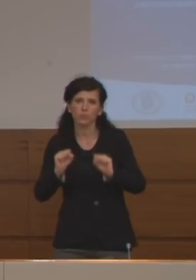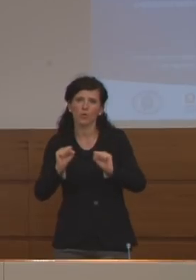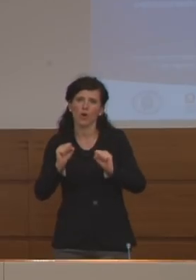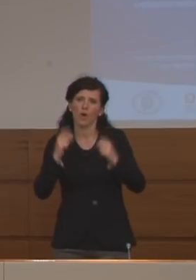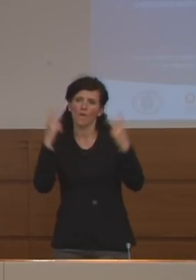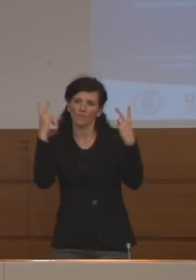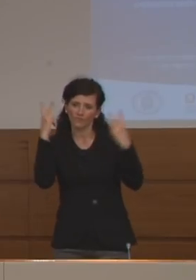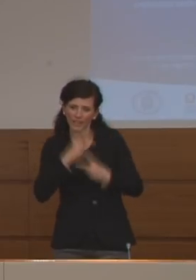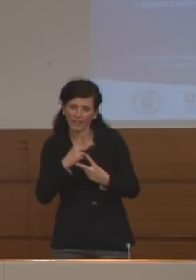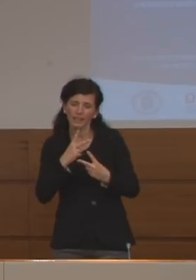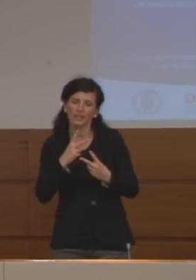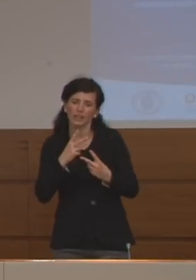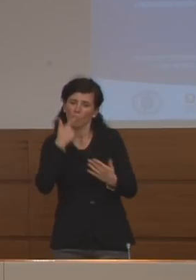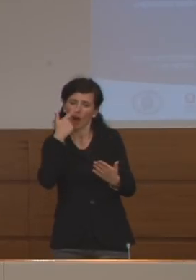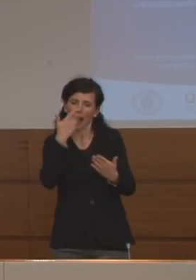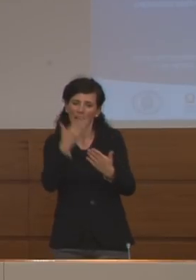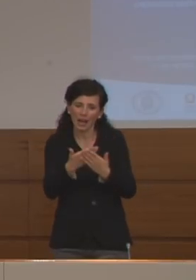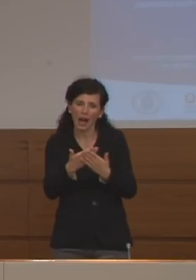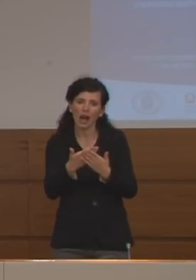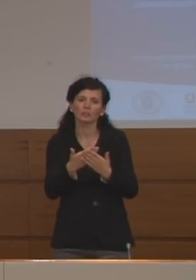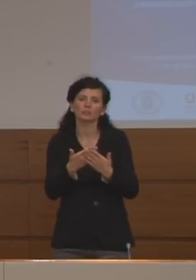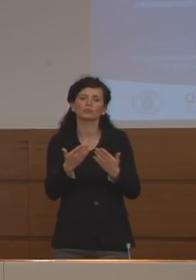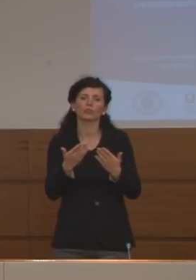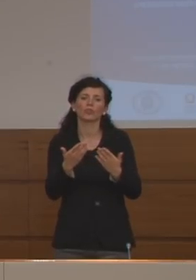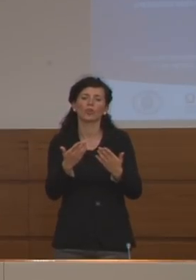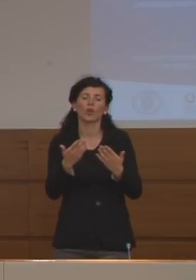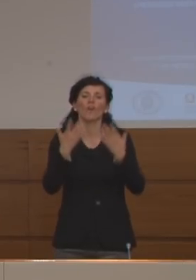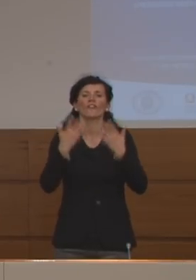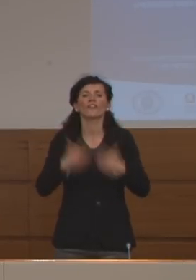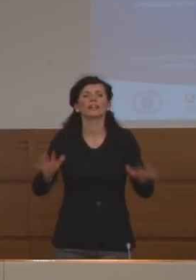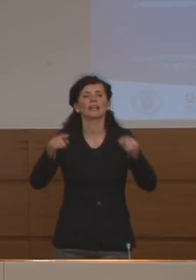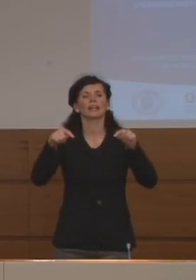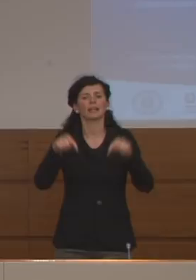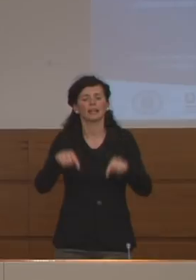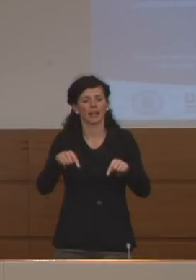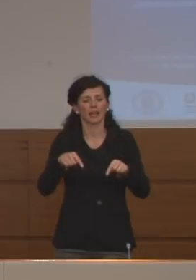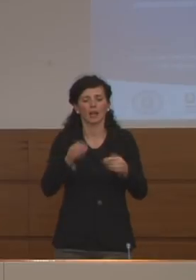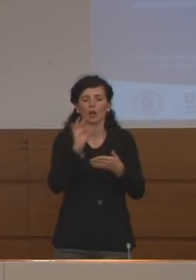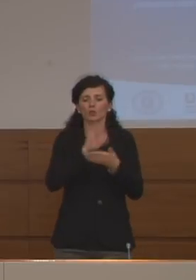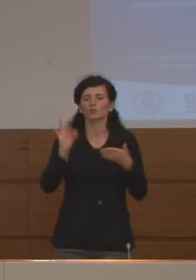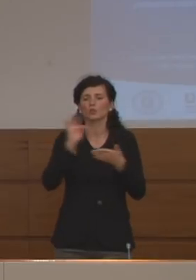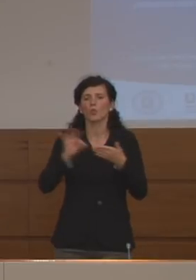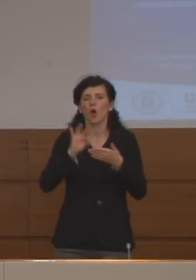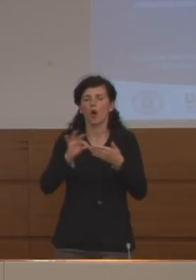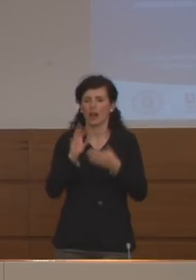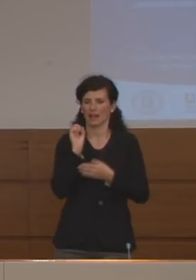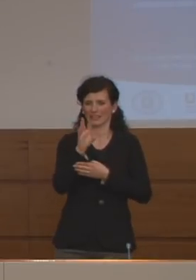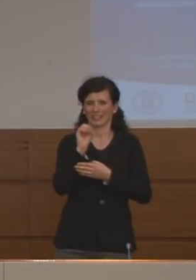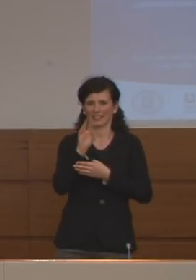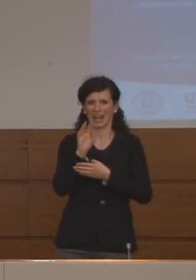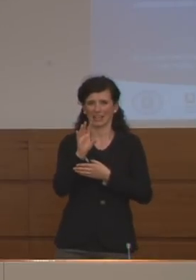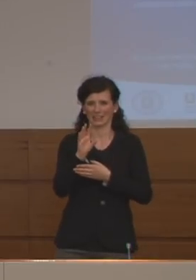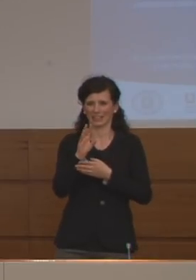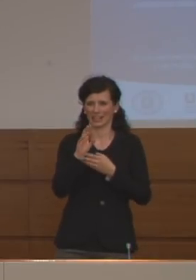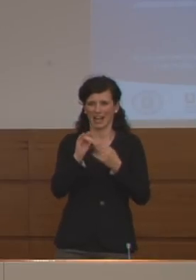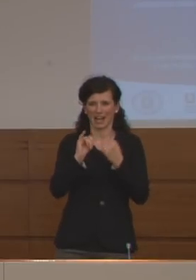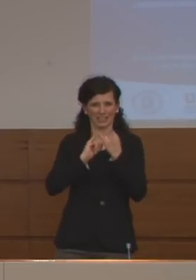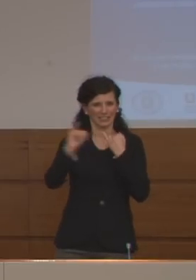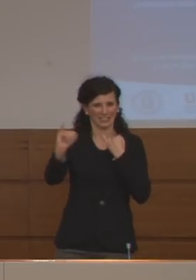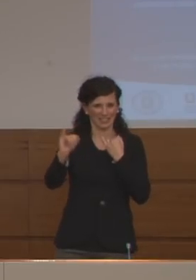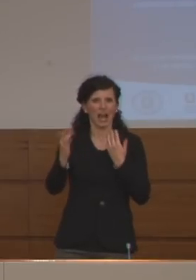interrompere qui l'anno scolastico, inteso come didattica frontale, piuttosto che no